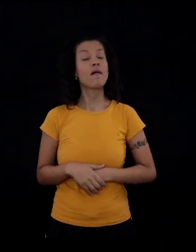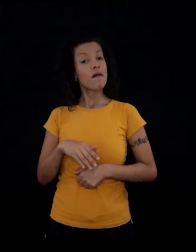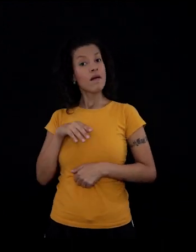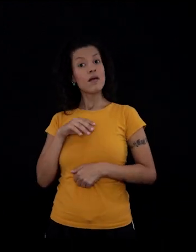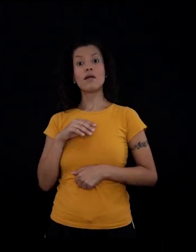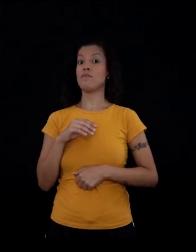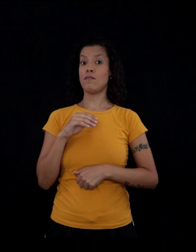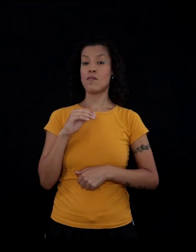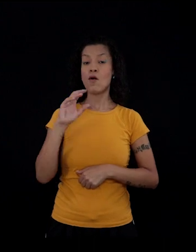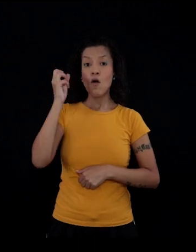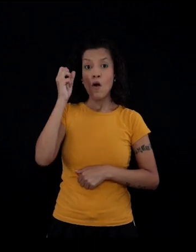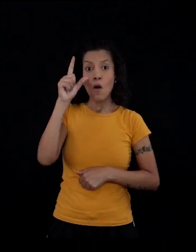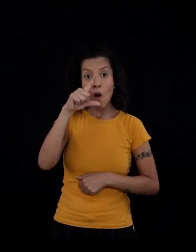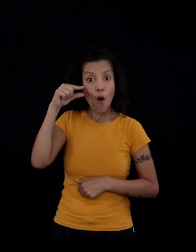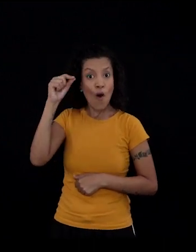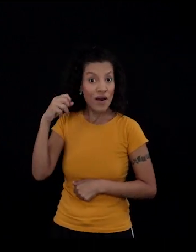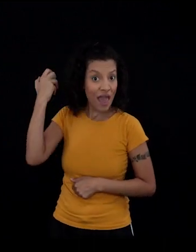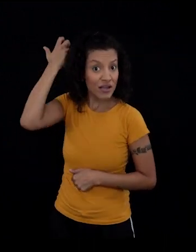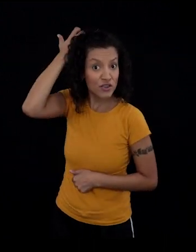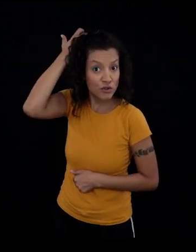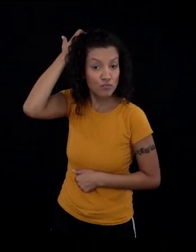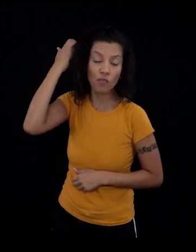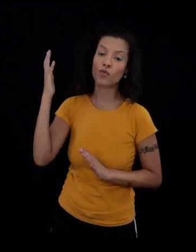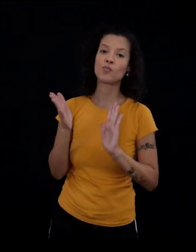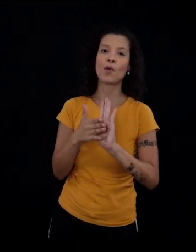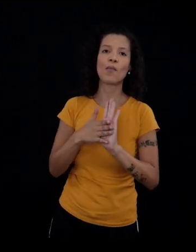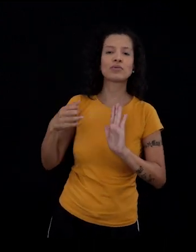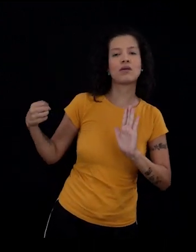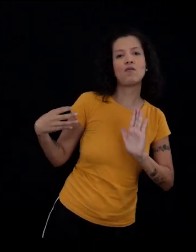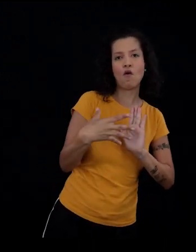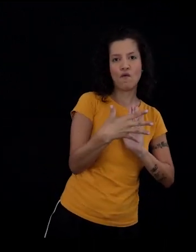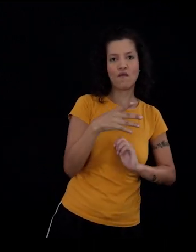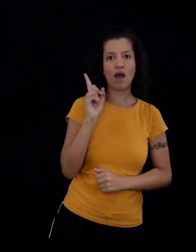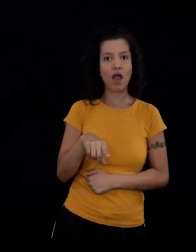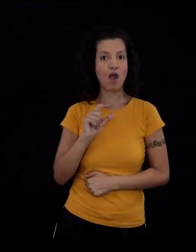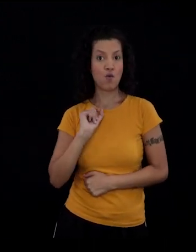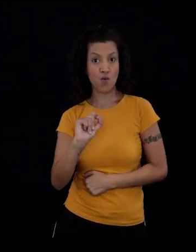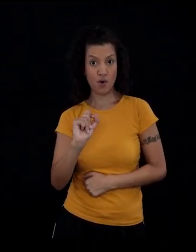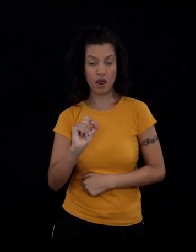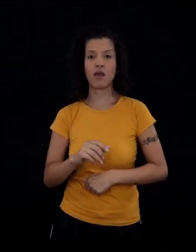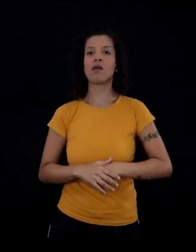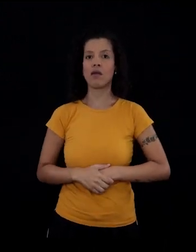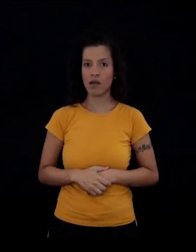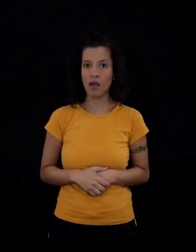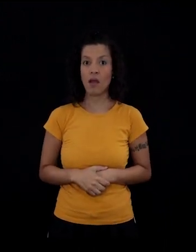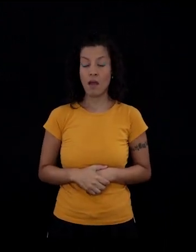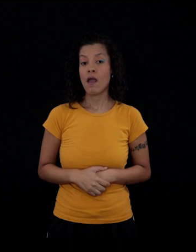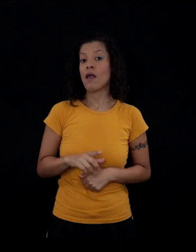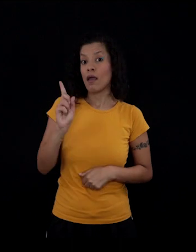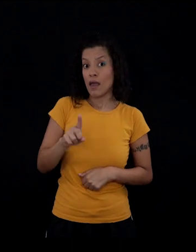onde ela inclui o moderno e o pau e corda, tudo junto,